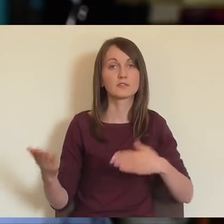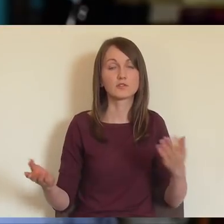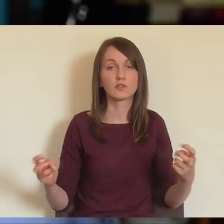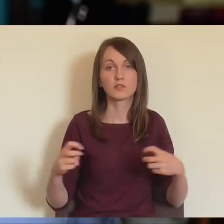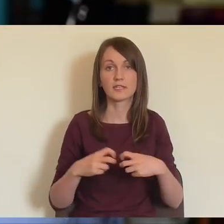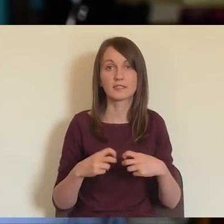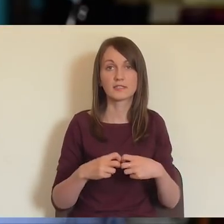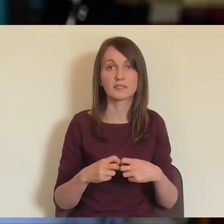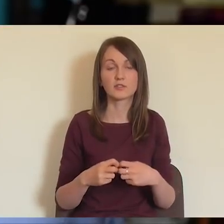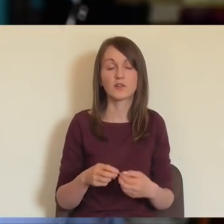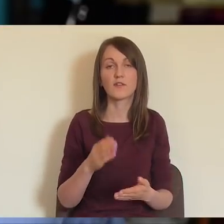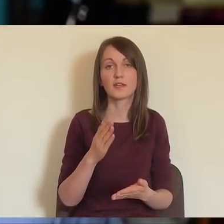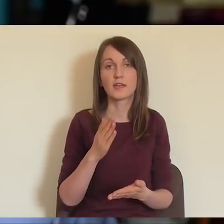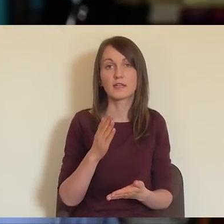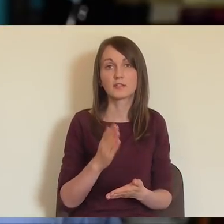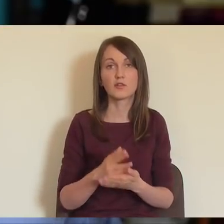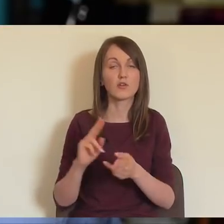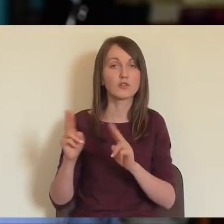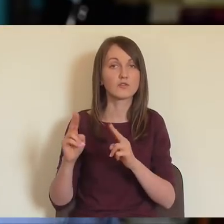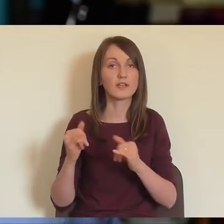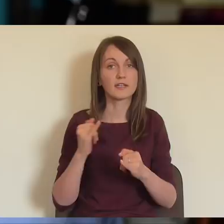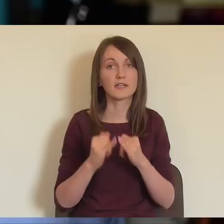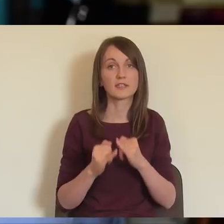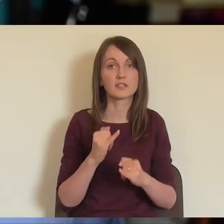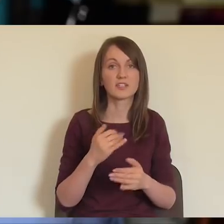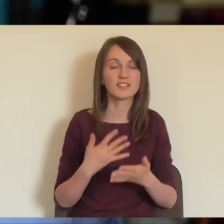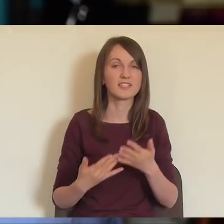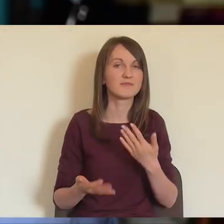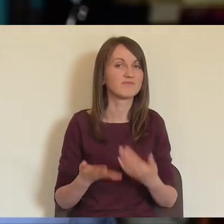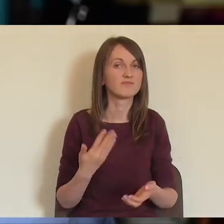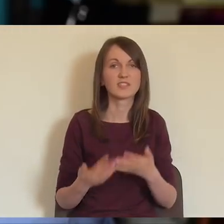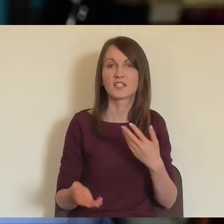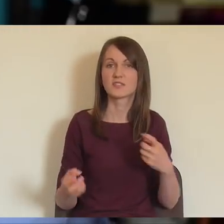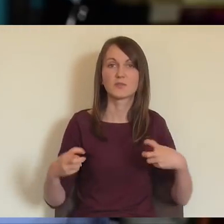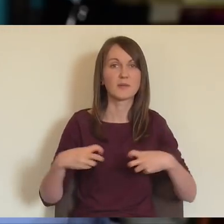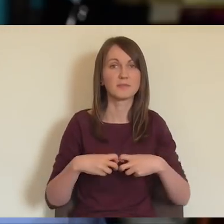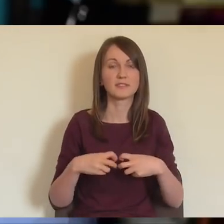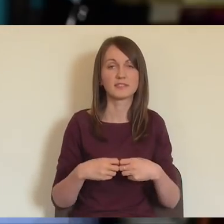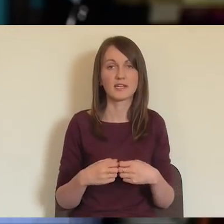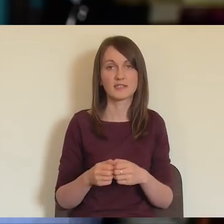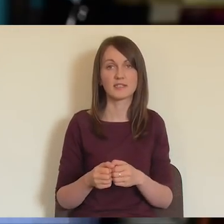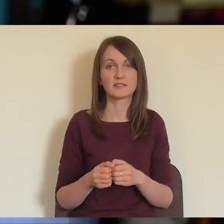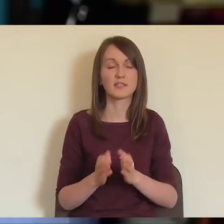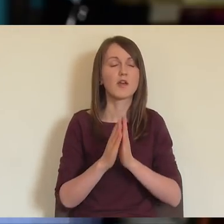Na stronie poglebiarka.pl jest wersja tylko audio, jeśli ktoś ma słabe łącze.